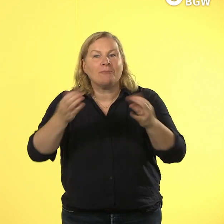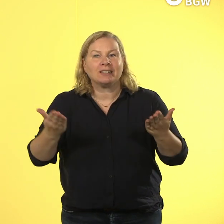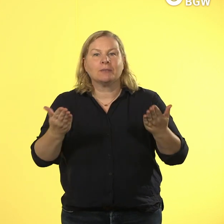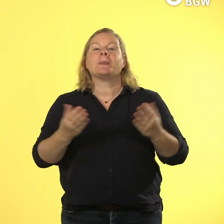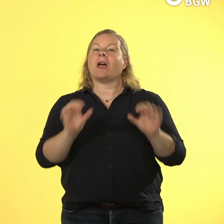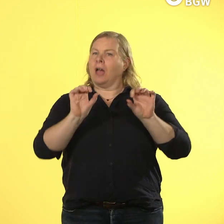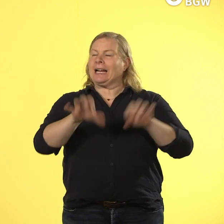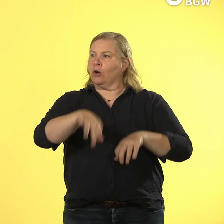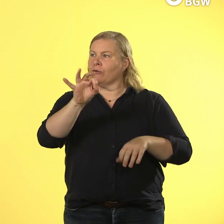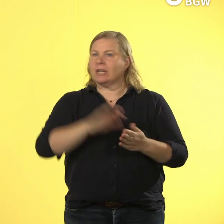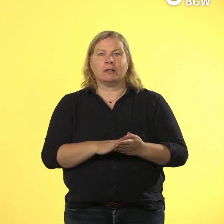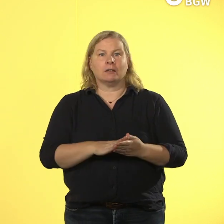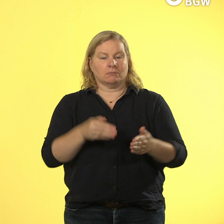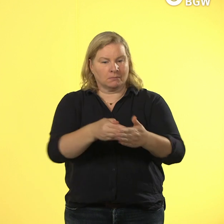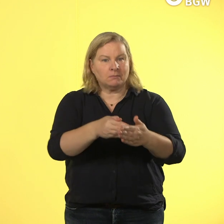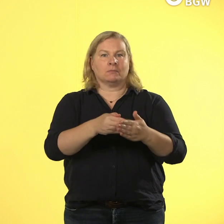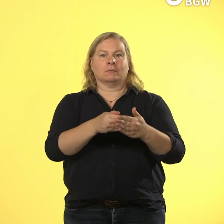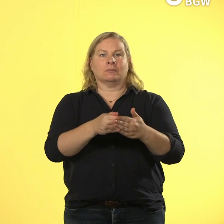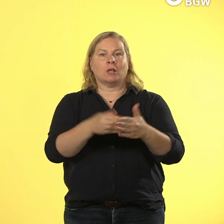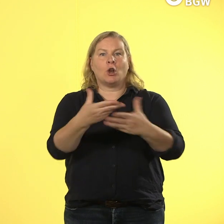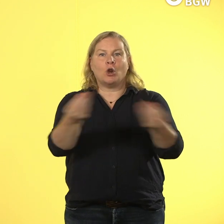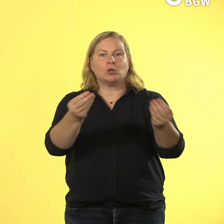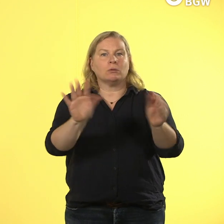"Bei der Lebensgeschichte, was soll davon werden?"